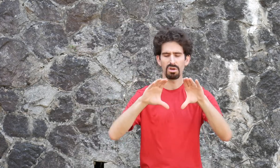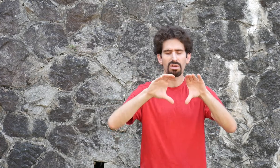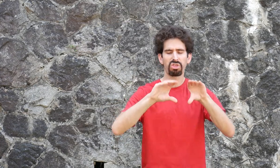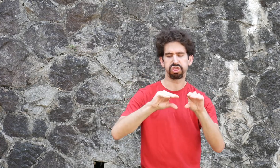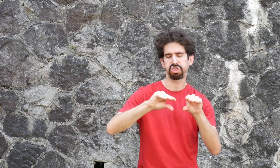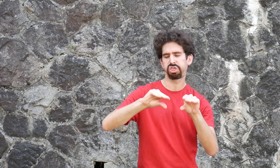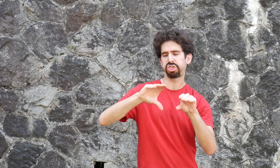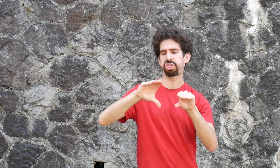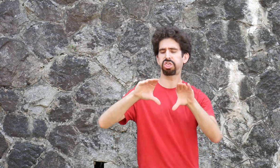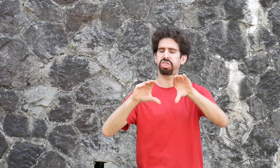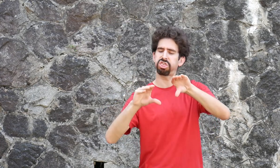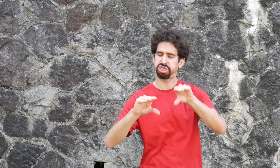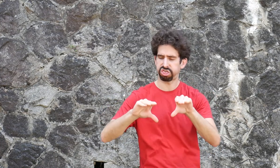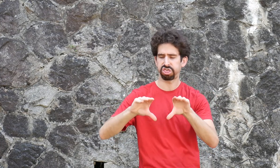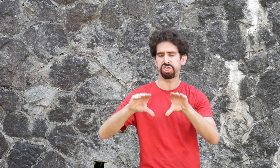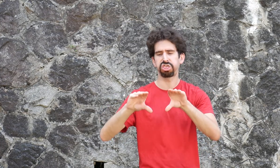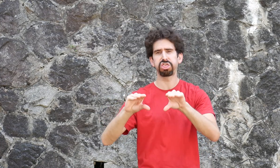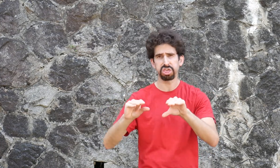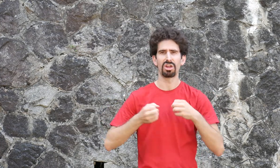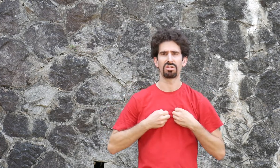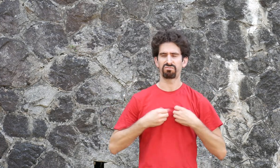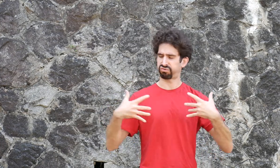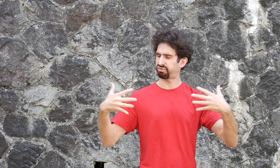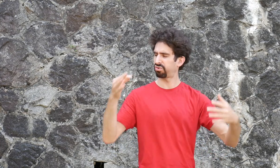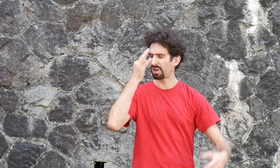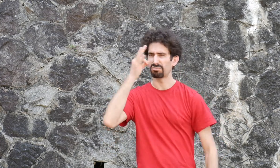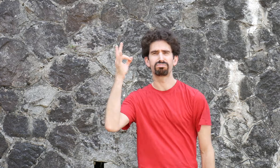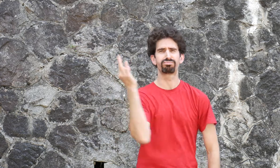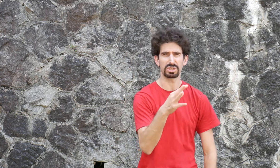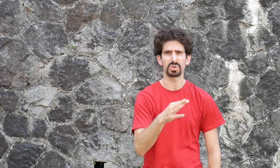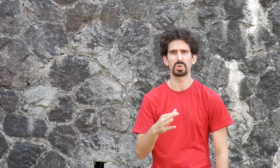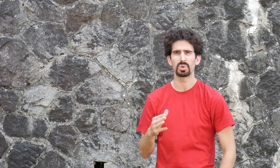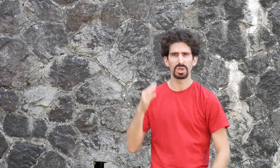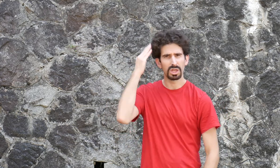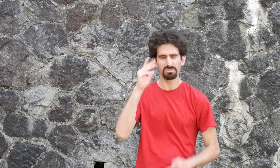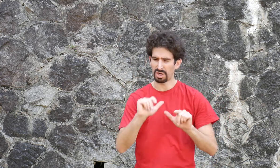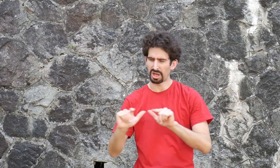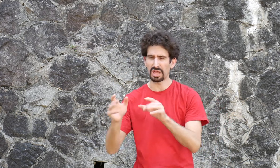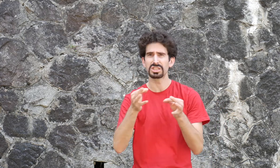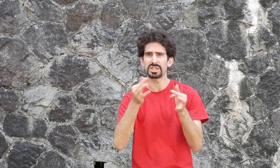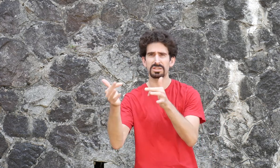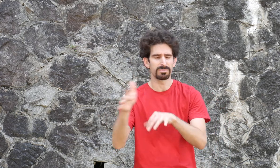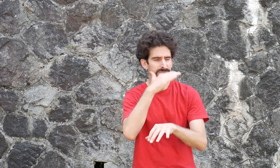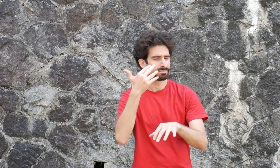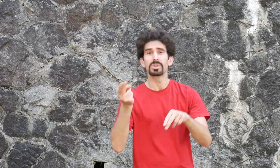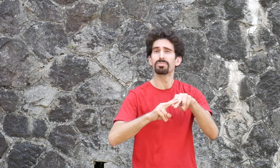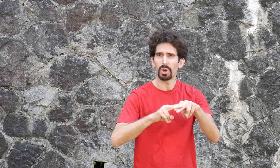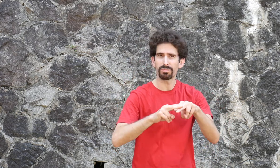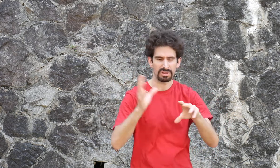Elle est donc flexible. Elle dégage des toxines qui peuvent tuer certains animaux sensibles.